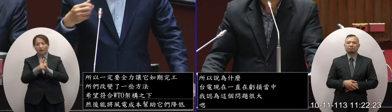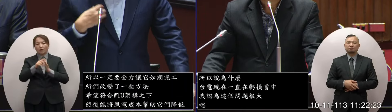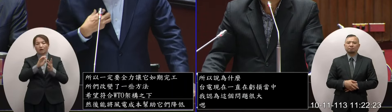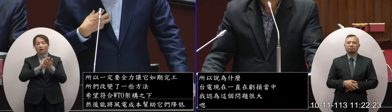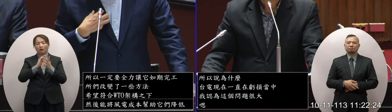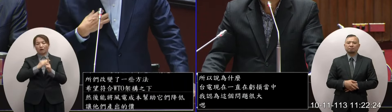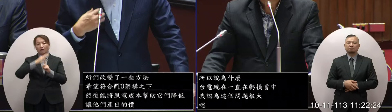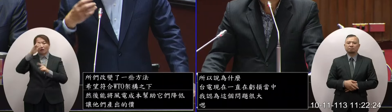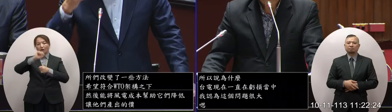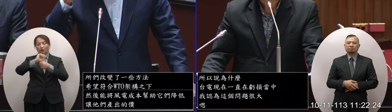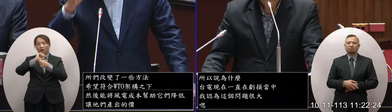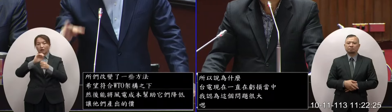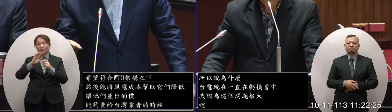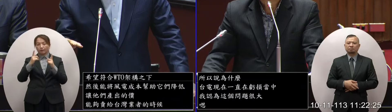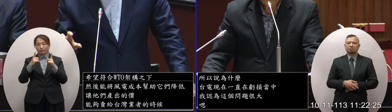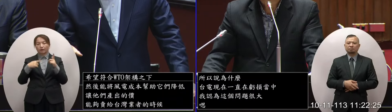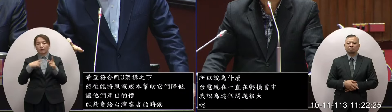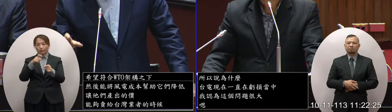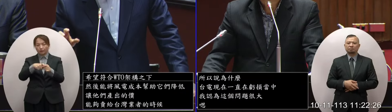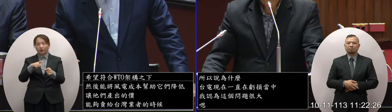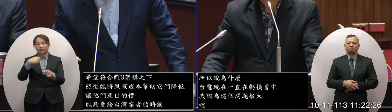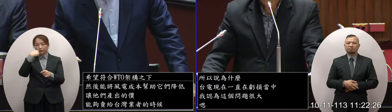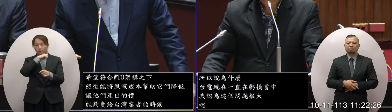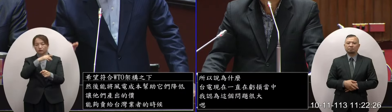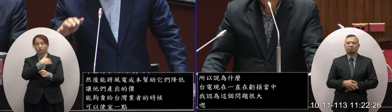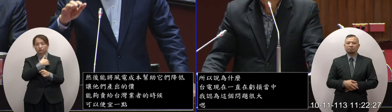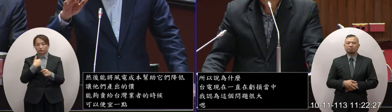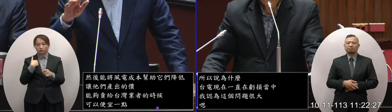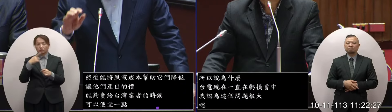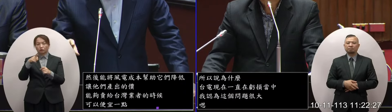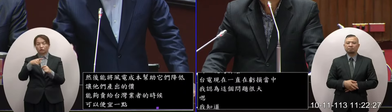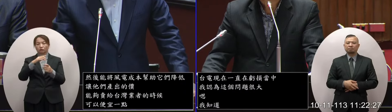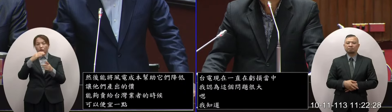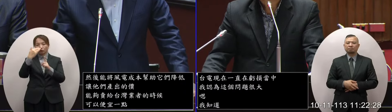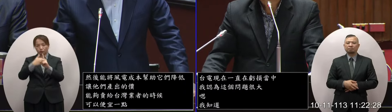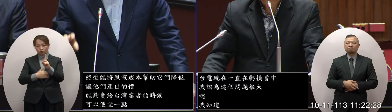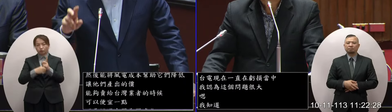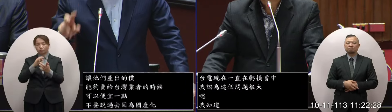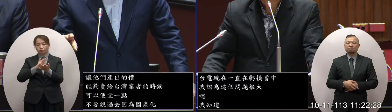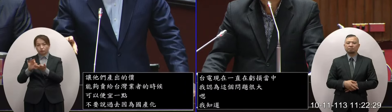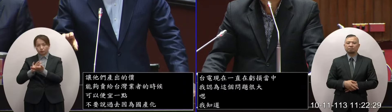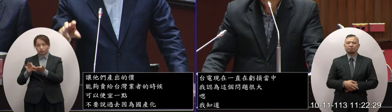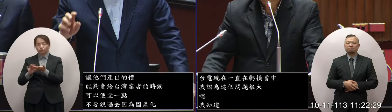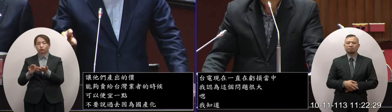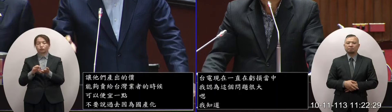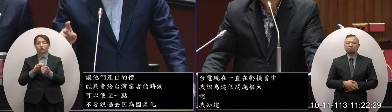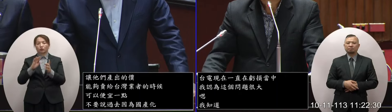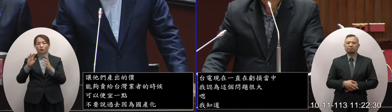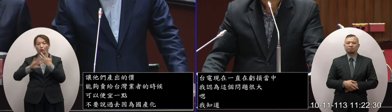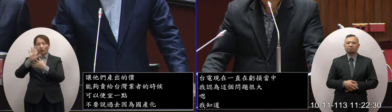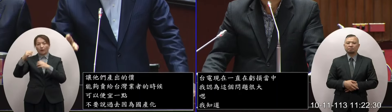我們現在的目的是 幫助國內的廠商 能夠降低成本 具有國際的競爭力